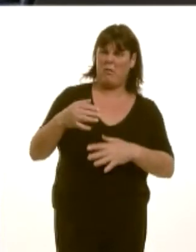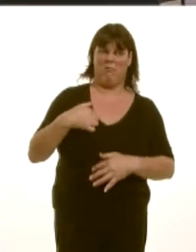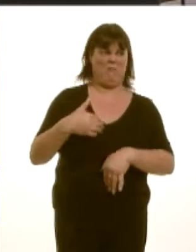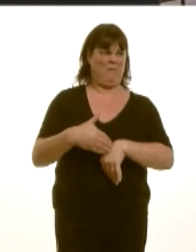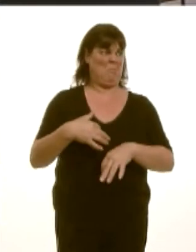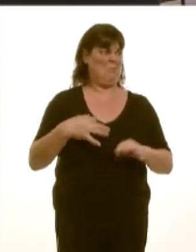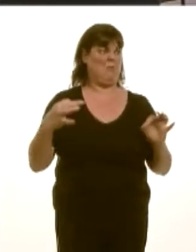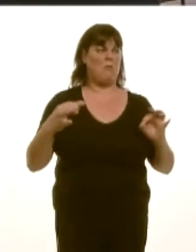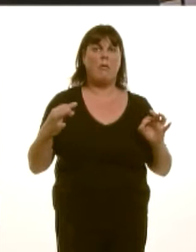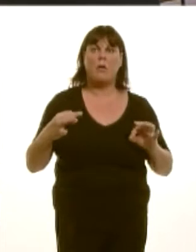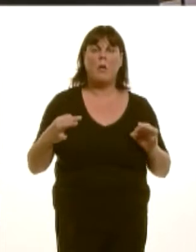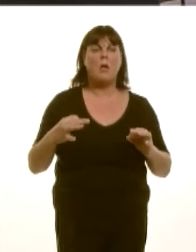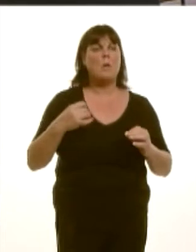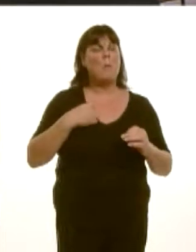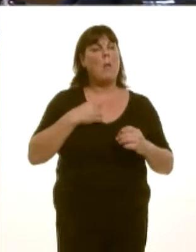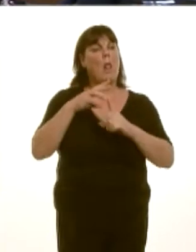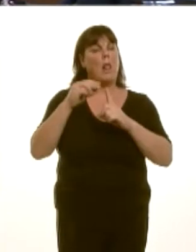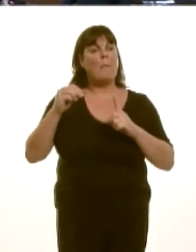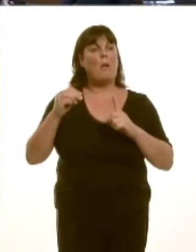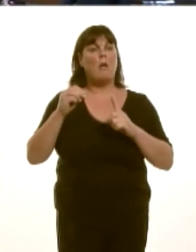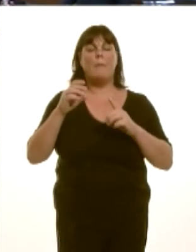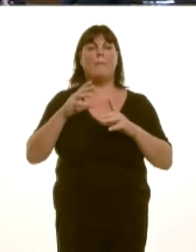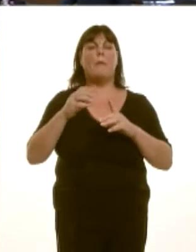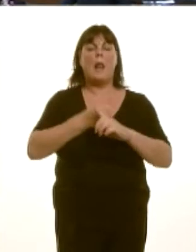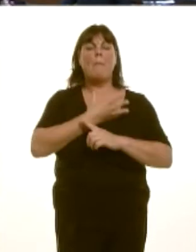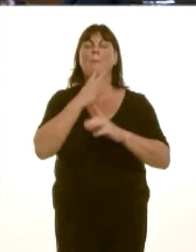yr addewidion hynny i helpu’r bobl sydd angen help. Jenny Rathbone: 11.